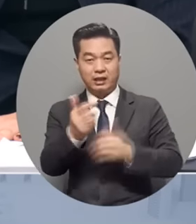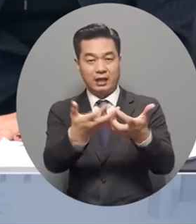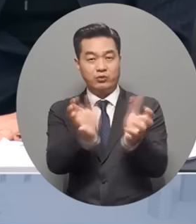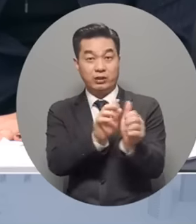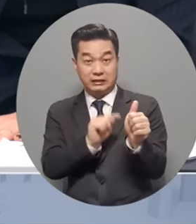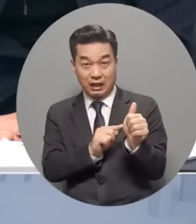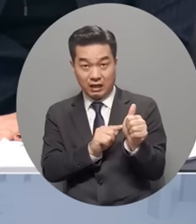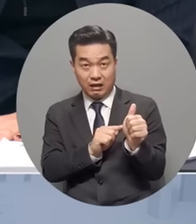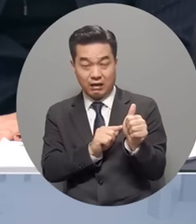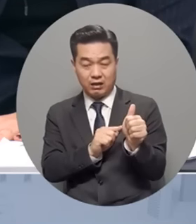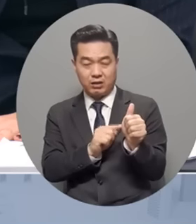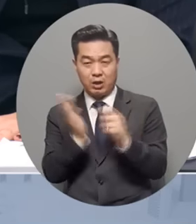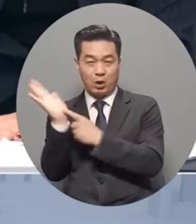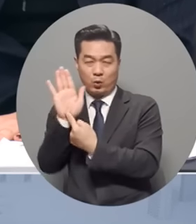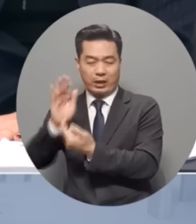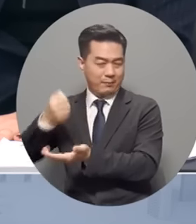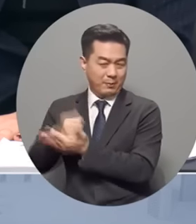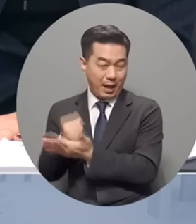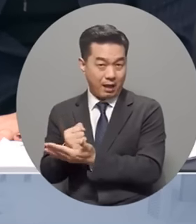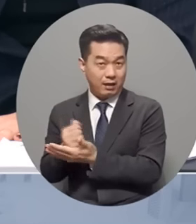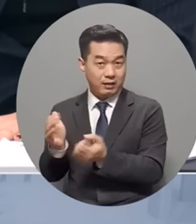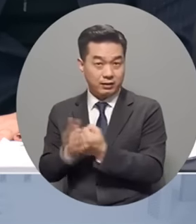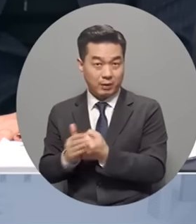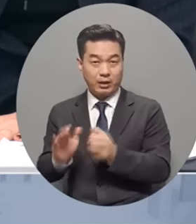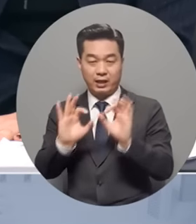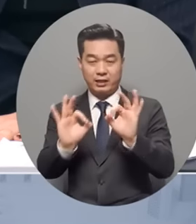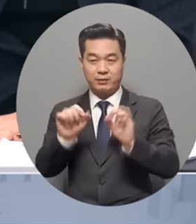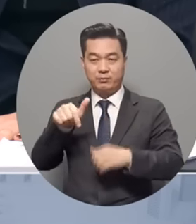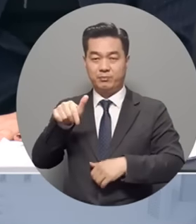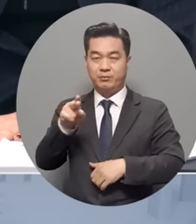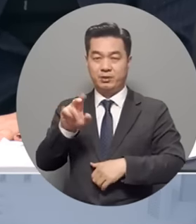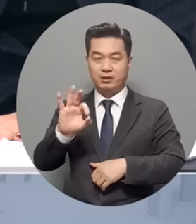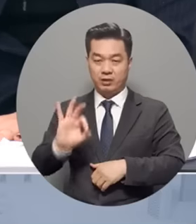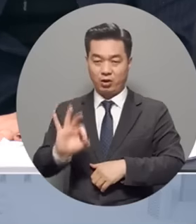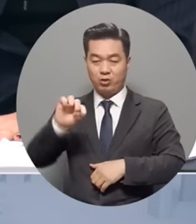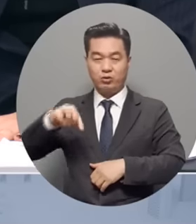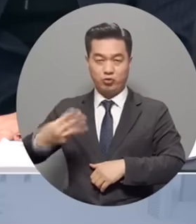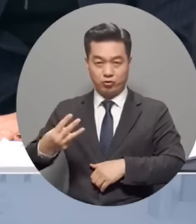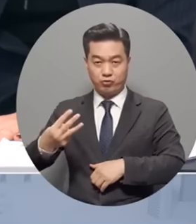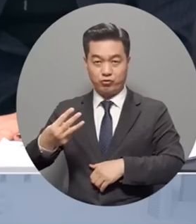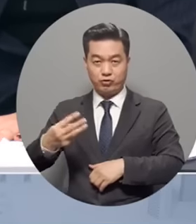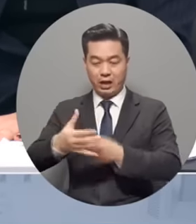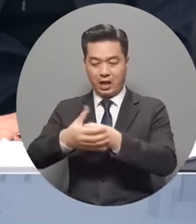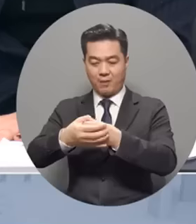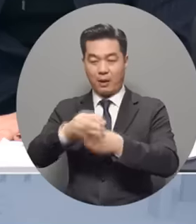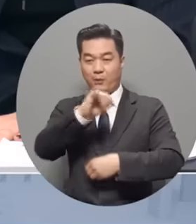더욱이 대통령실은 한동훈 위원장을 사실상공개 비판하면서 김경율 비대위원을